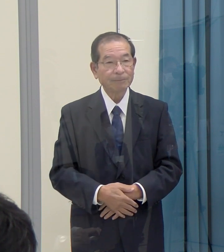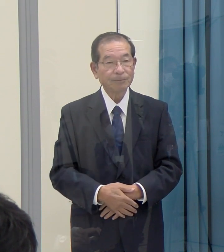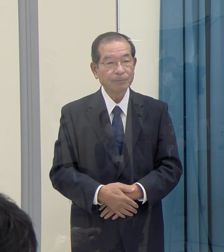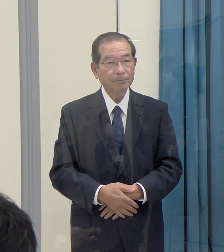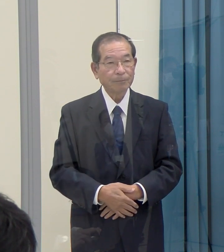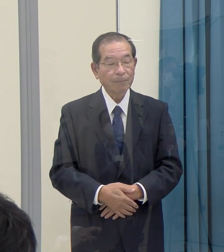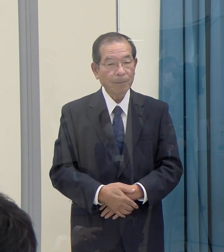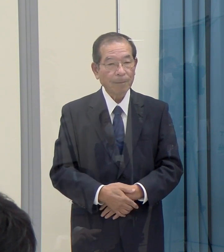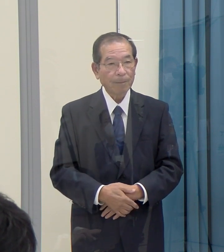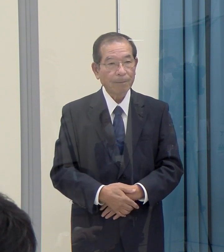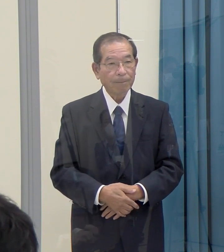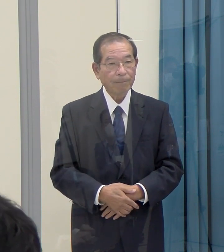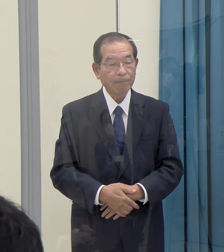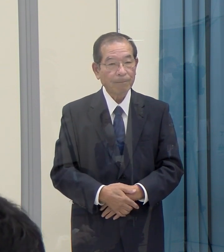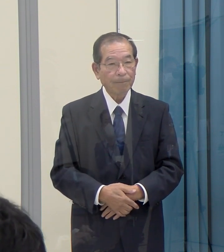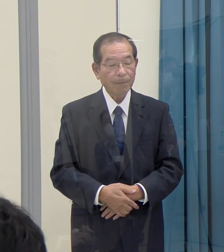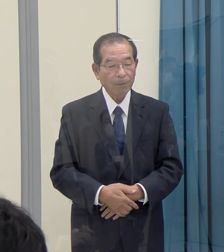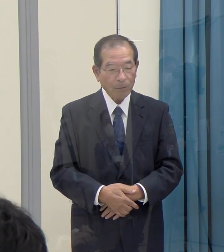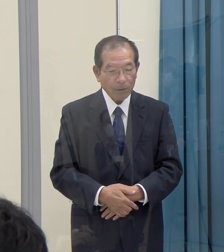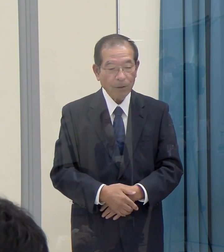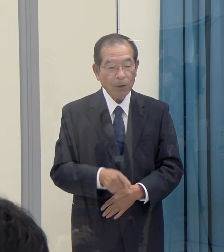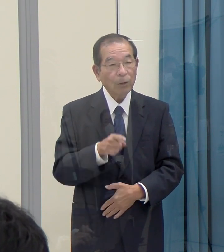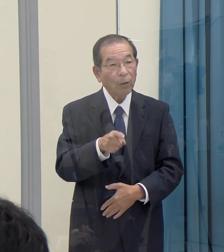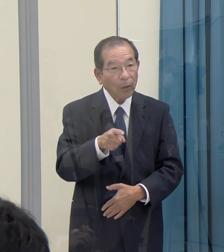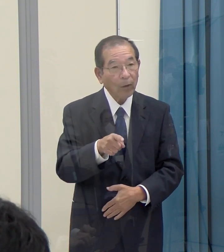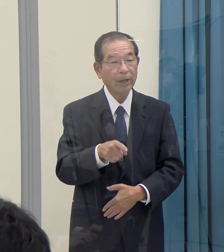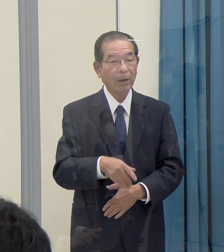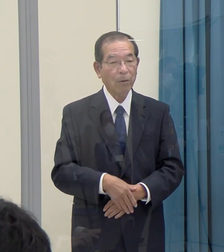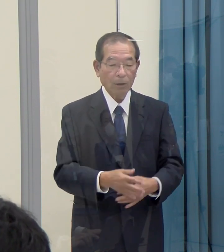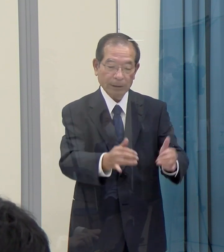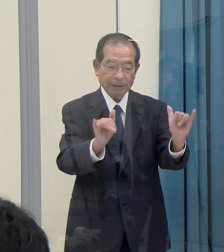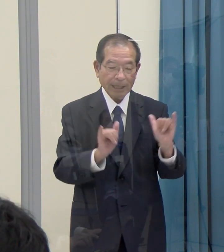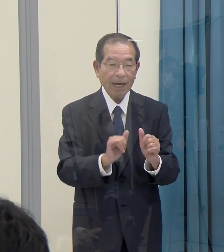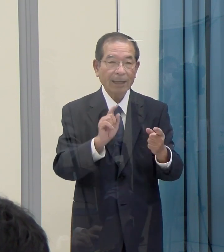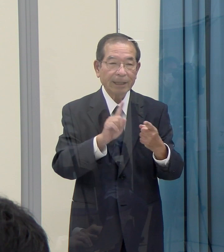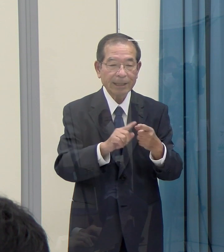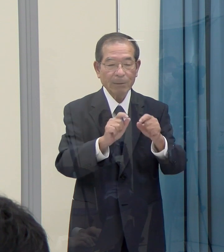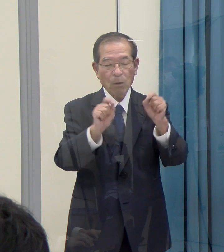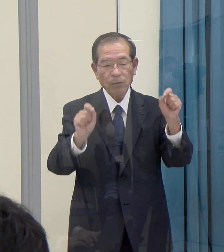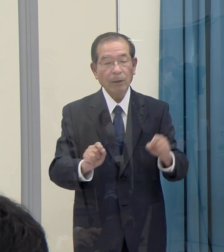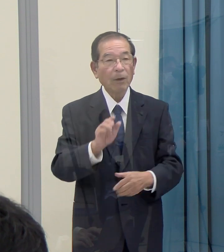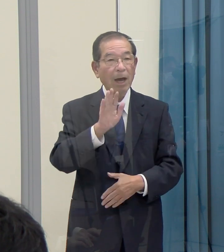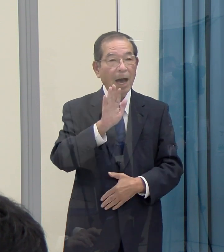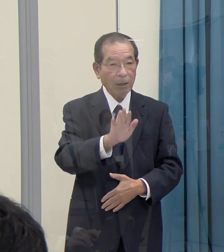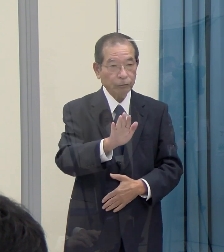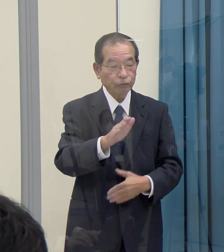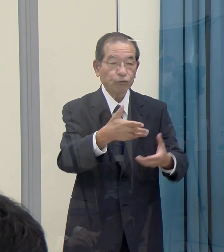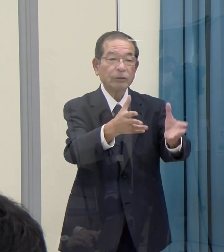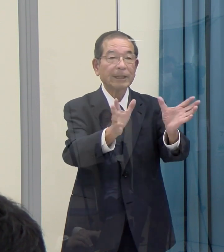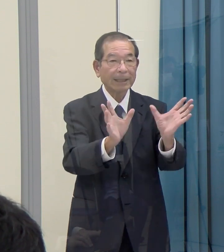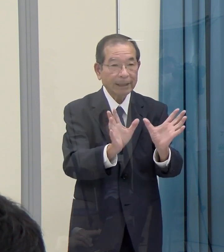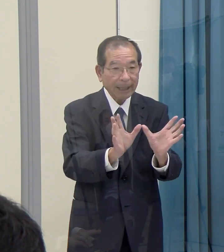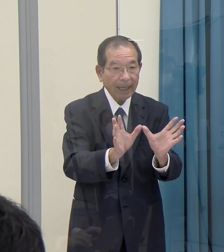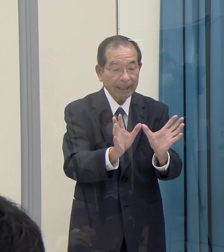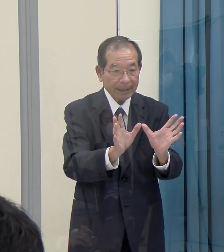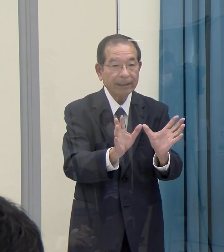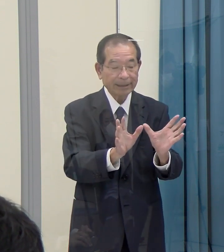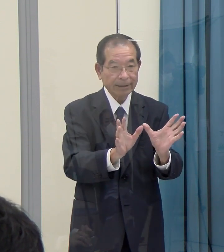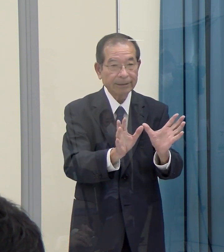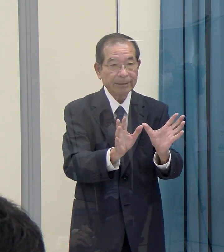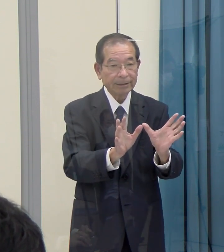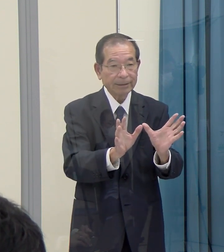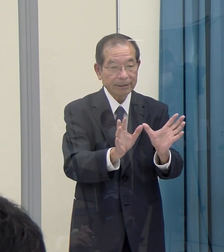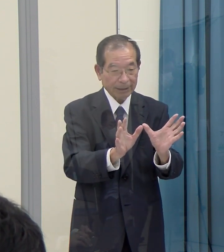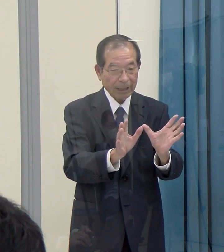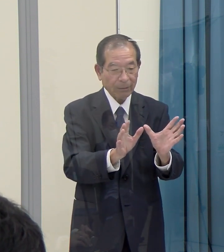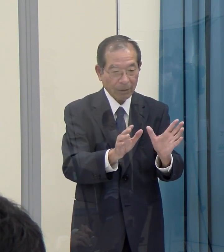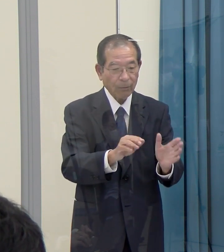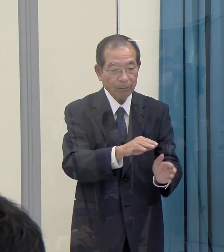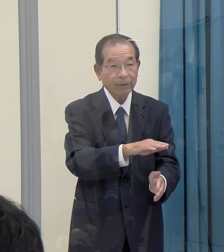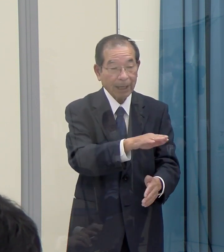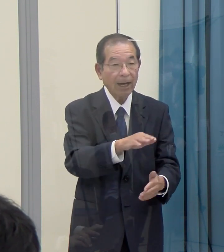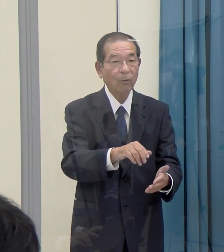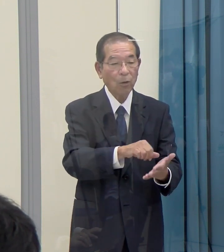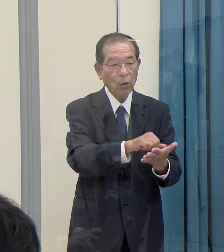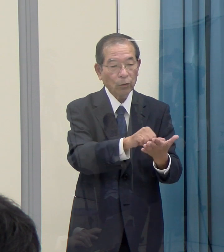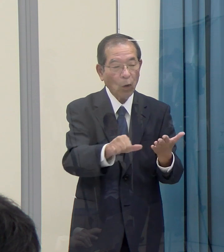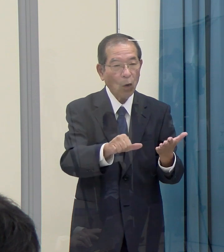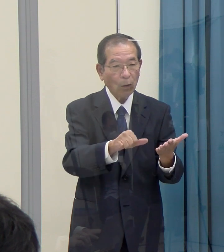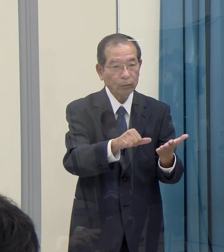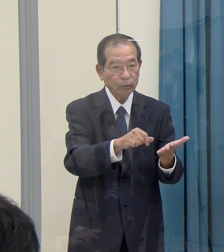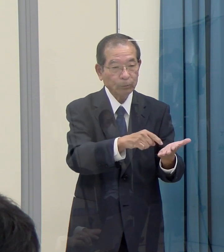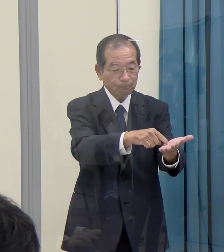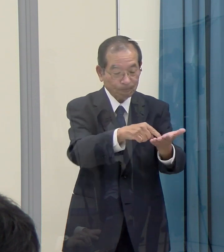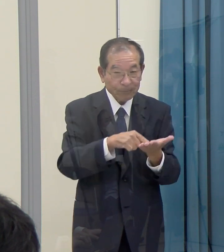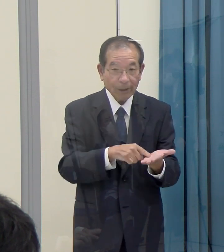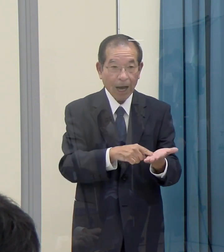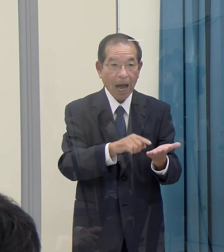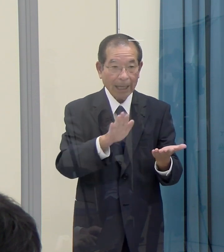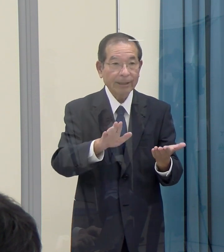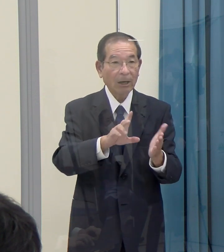こういった旧統一教会を含む社会的に問題があると指摘されている団体の皆さんが登録申請を行った場合にどうするか。